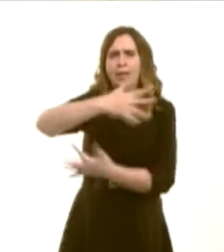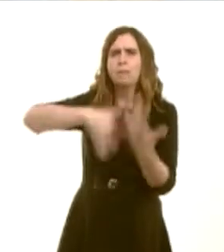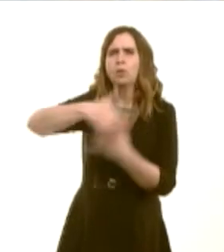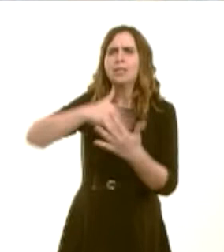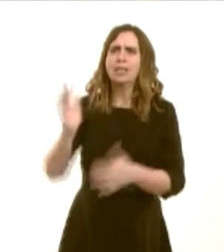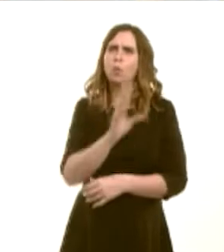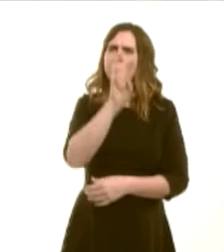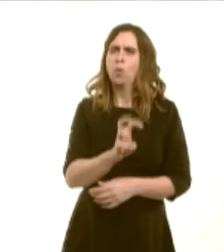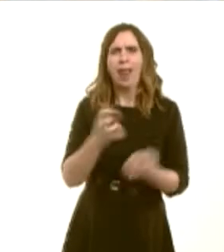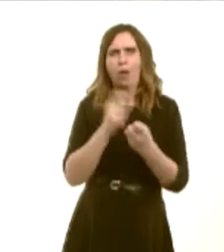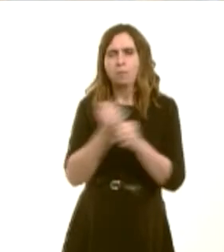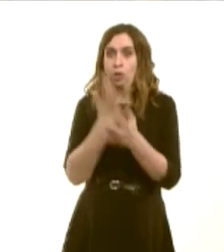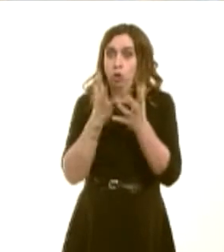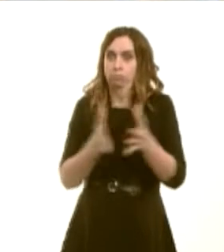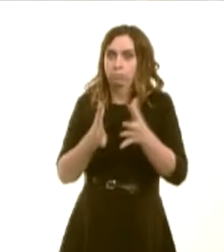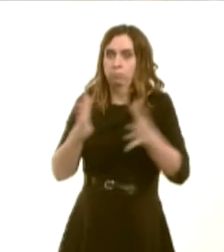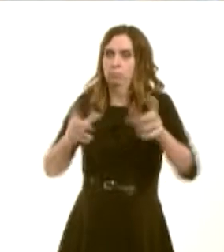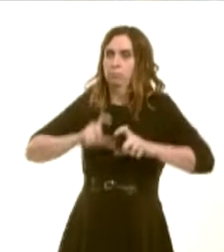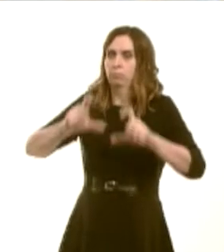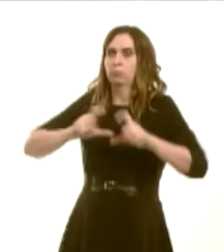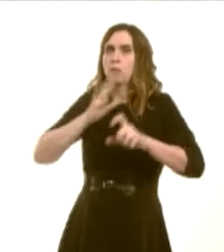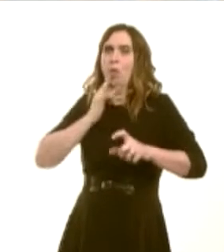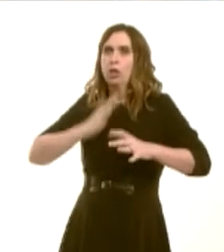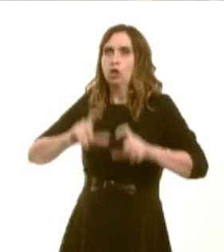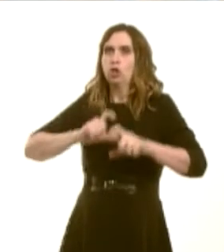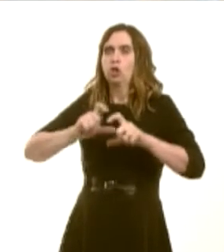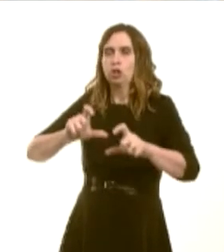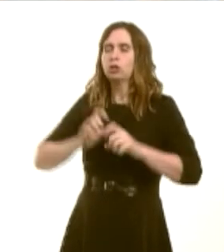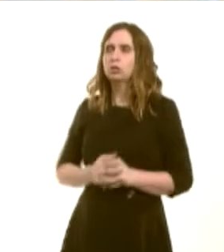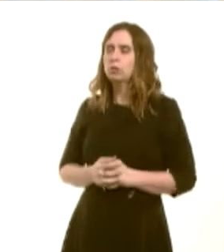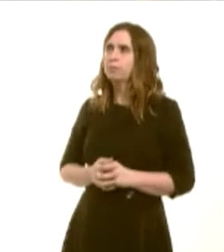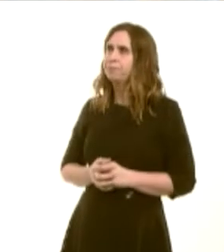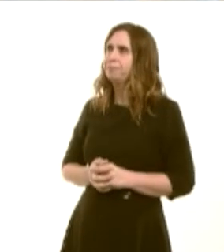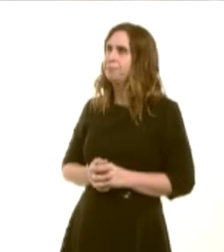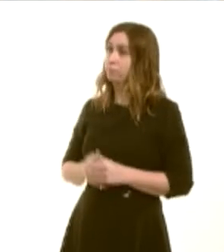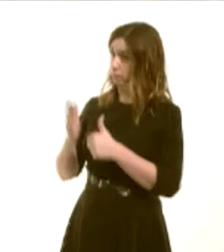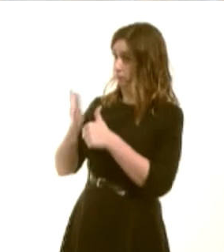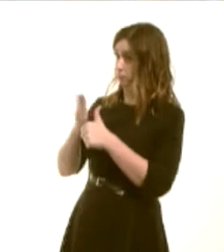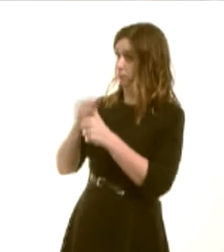Carwyn Jones: Wel, y peth cyntaf y maeín rhaid ei sicrhau yw cynyddiad yn y nifer.